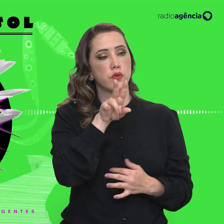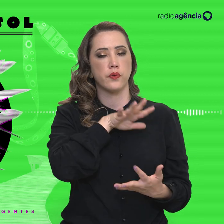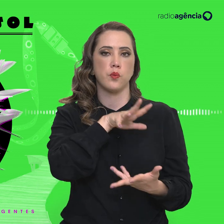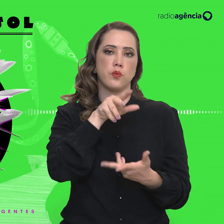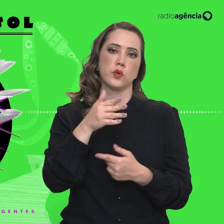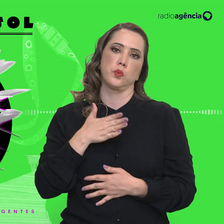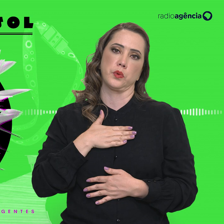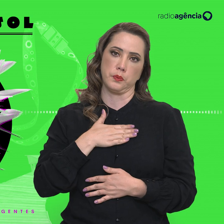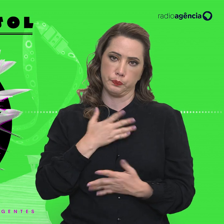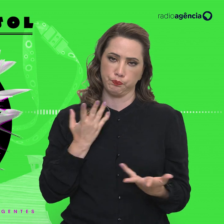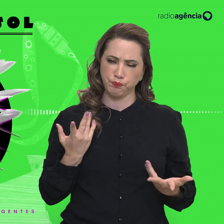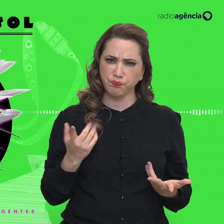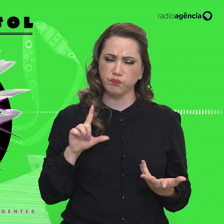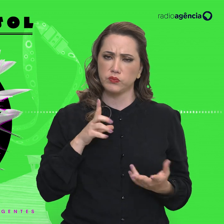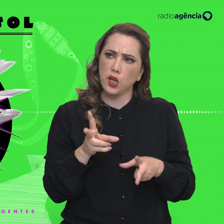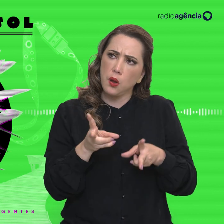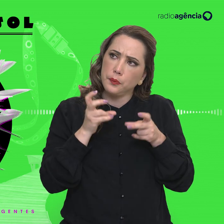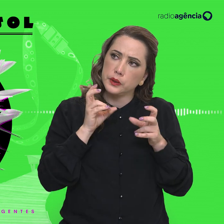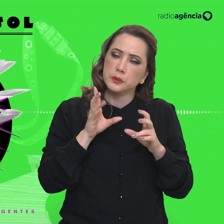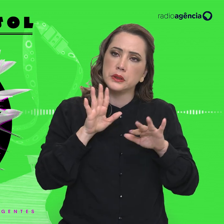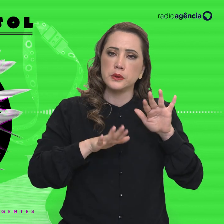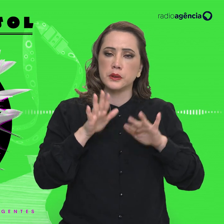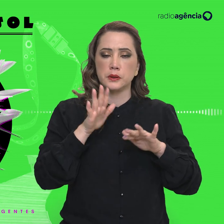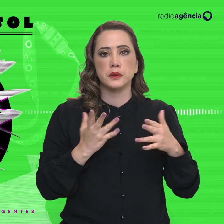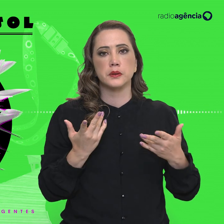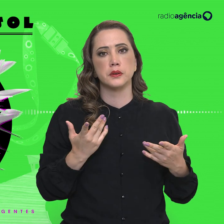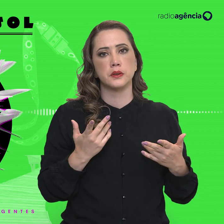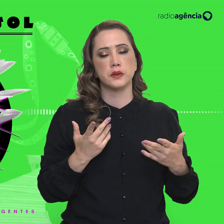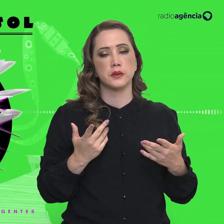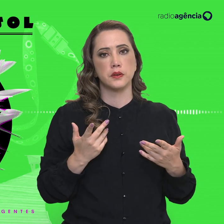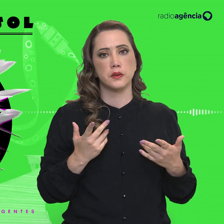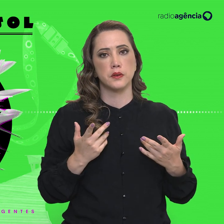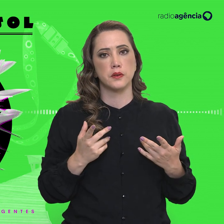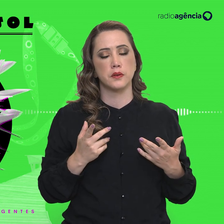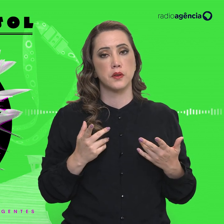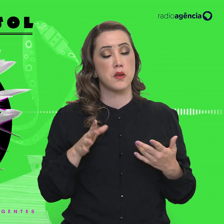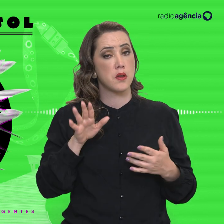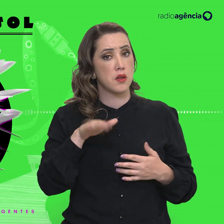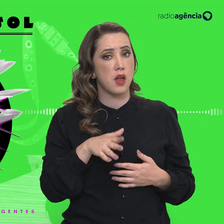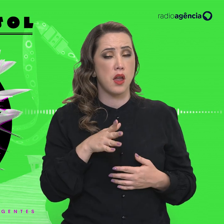Eu tenho a sensação, várias vezes, em dias que não são tão legais, em dias ruins,